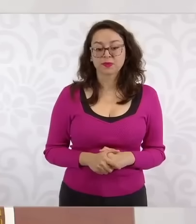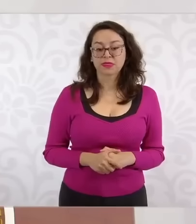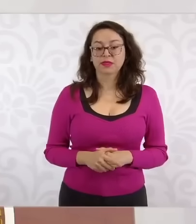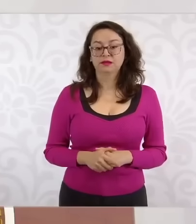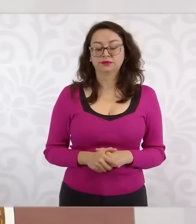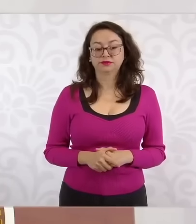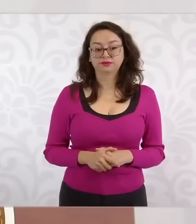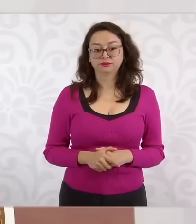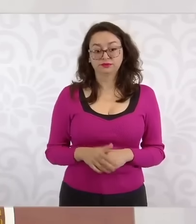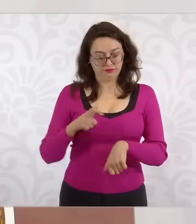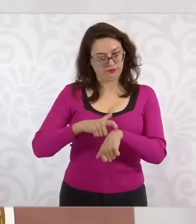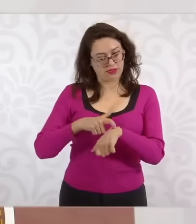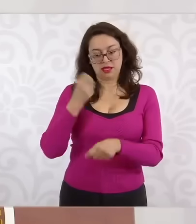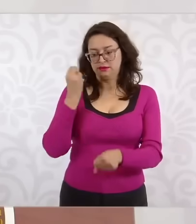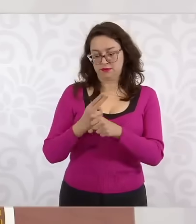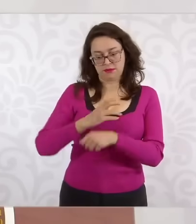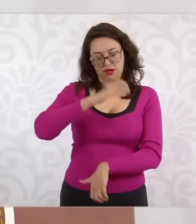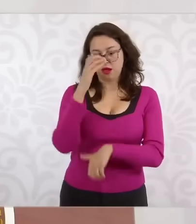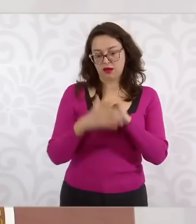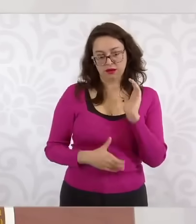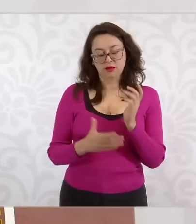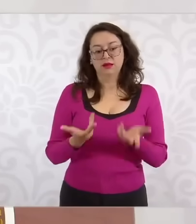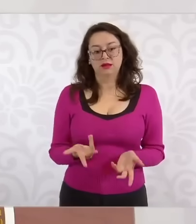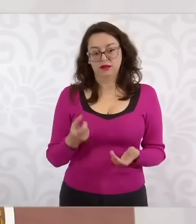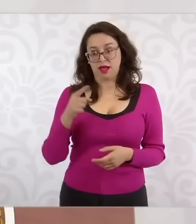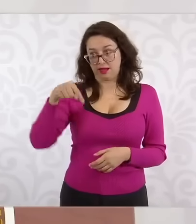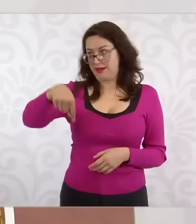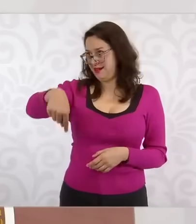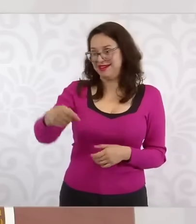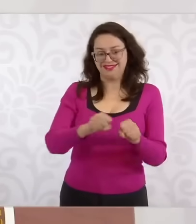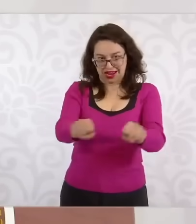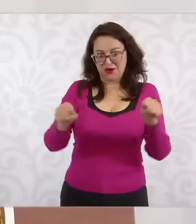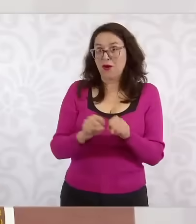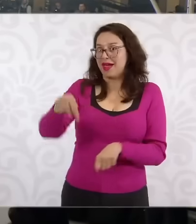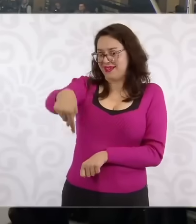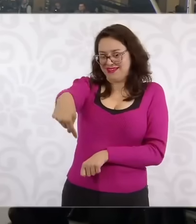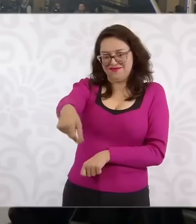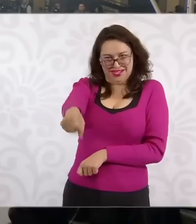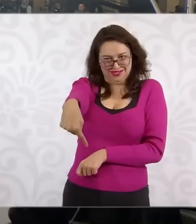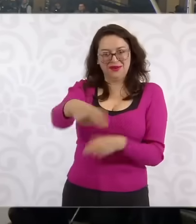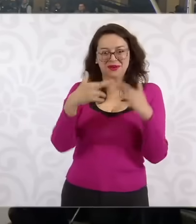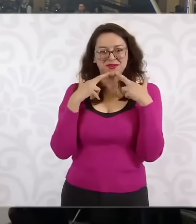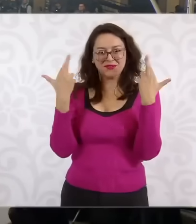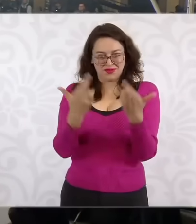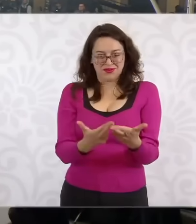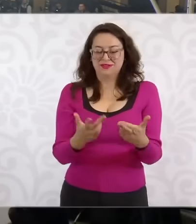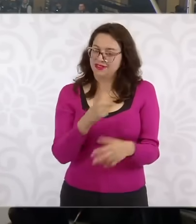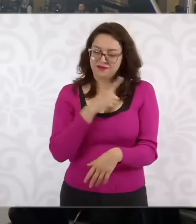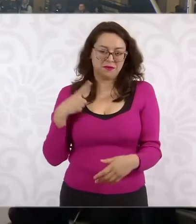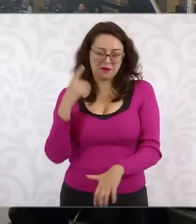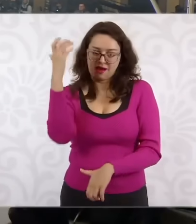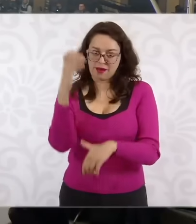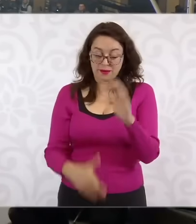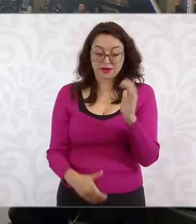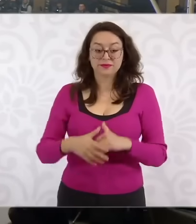Por eso yo lo corté hoy más temprano, porque hay que adecuar el salón. Sí,